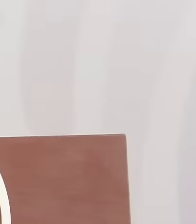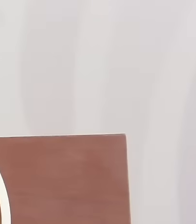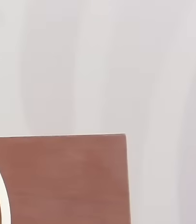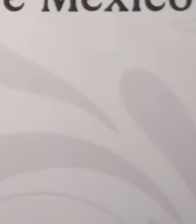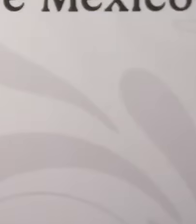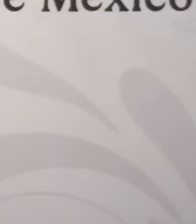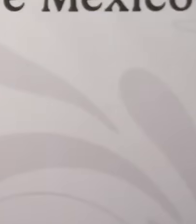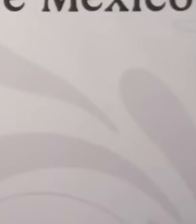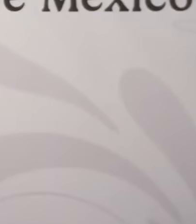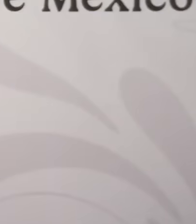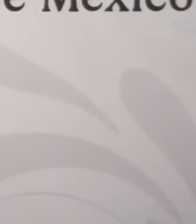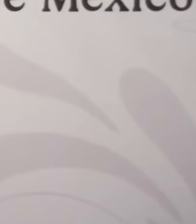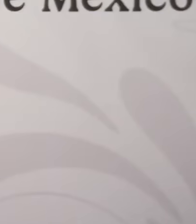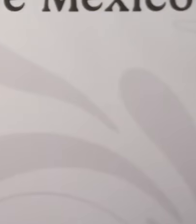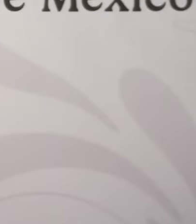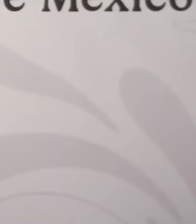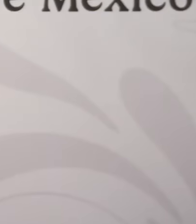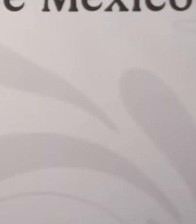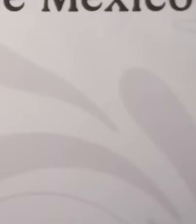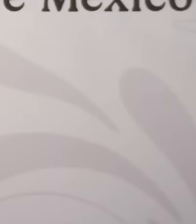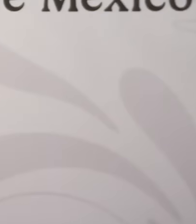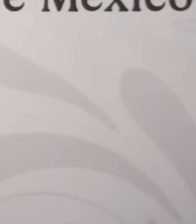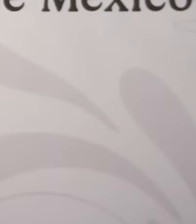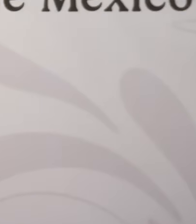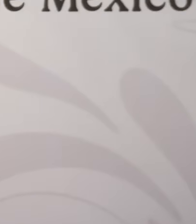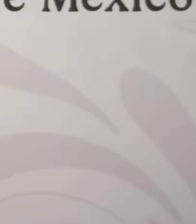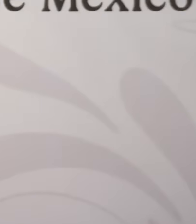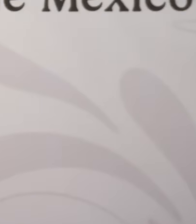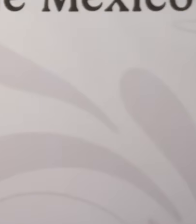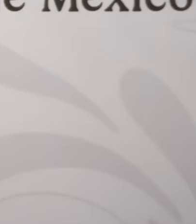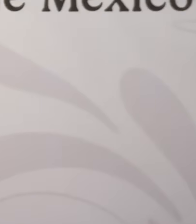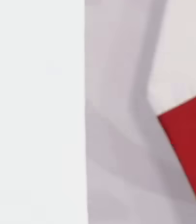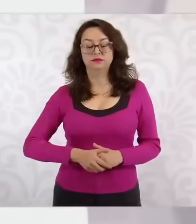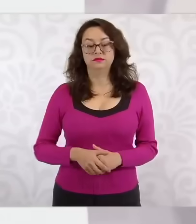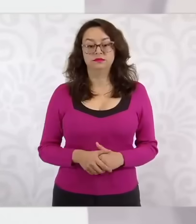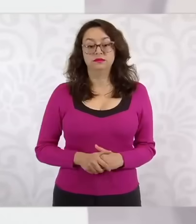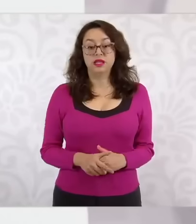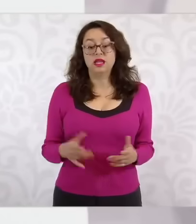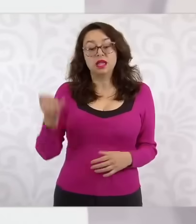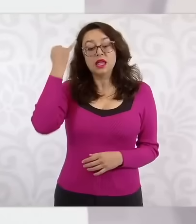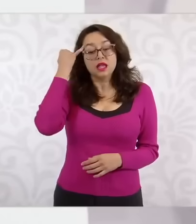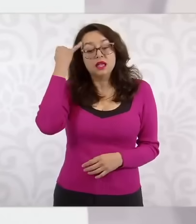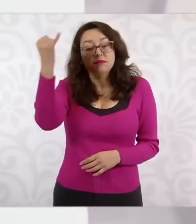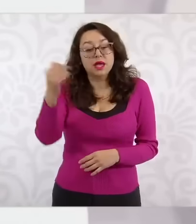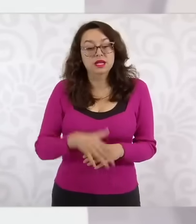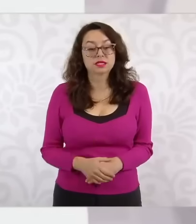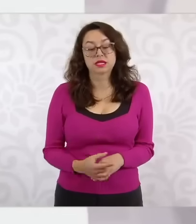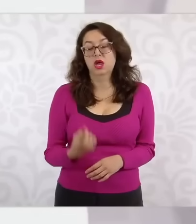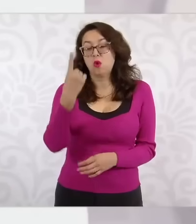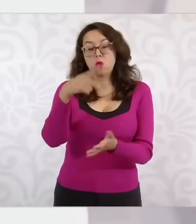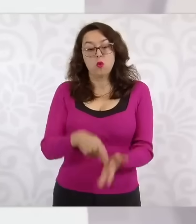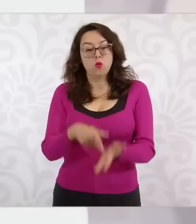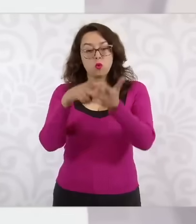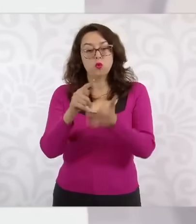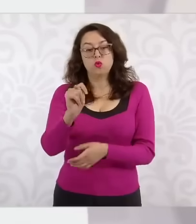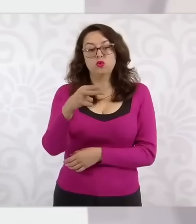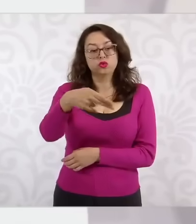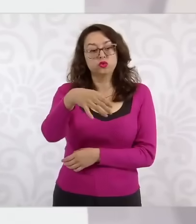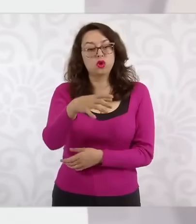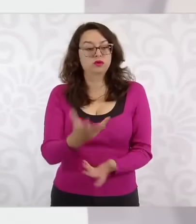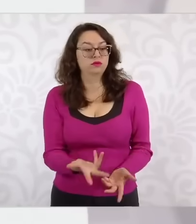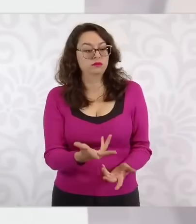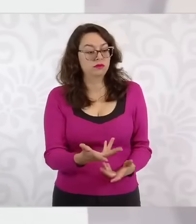el maíz cuesta en algunos lados 5,500, 6000 pesos producir una tonelada de maíz y está a 4,000 pes,